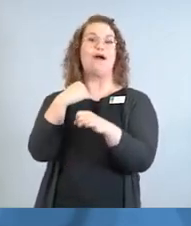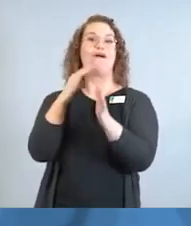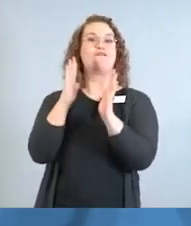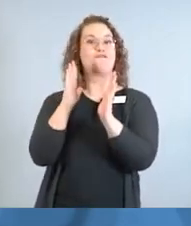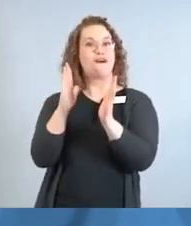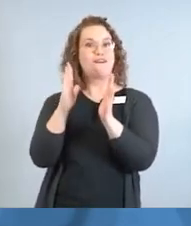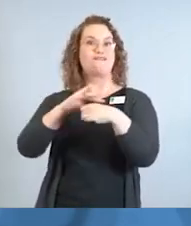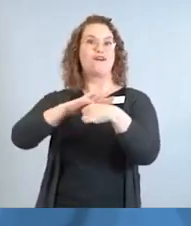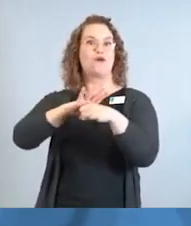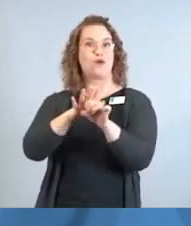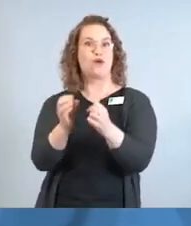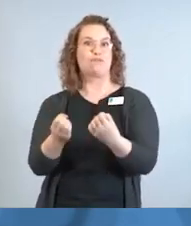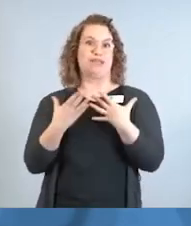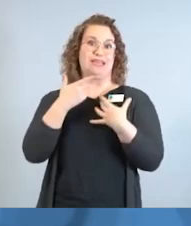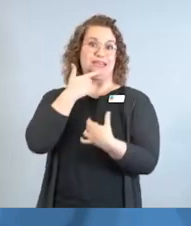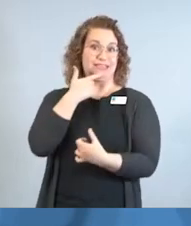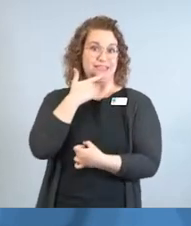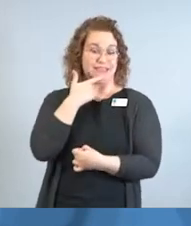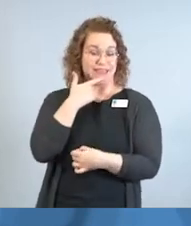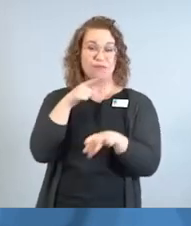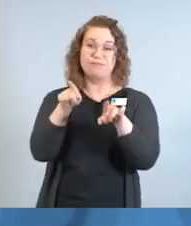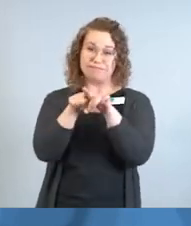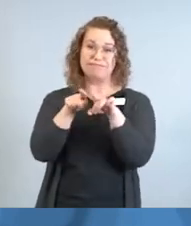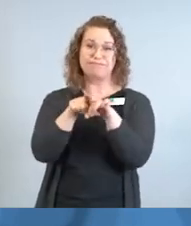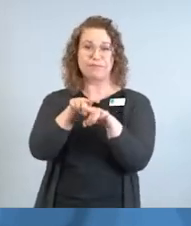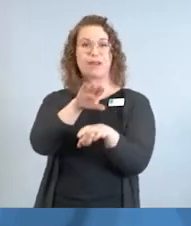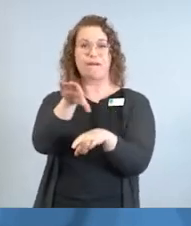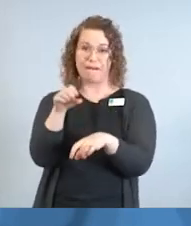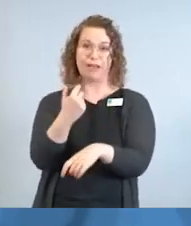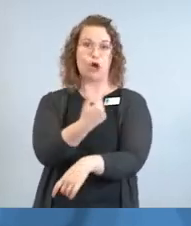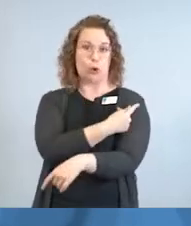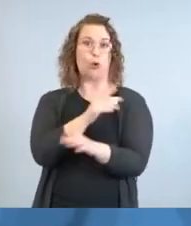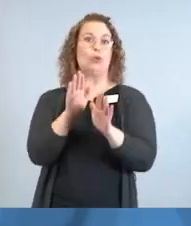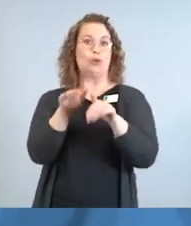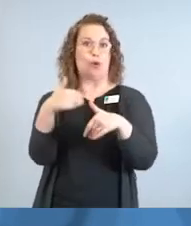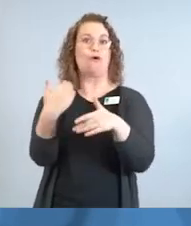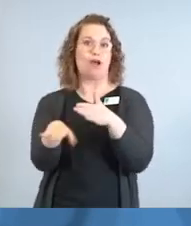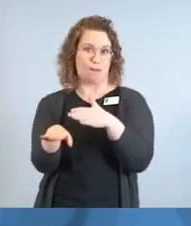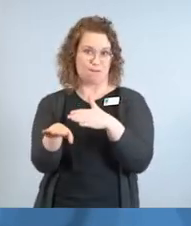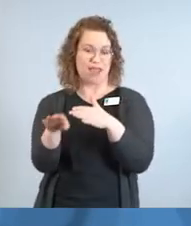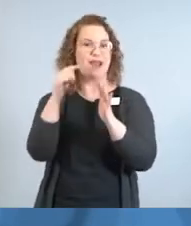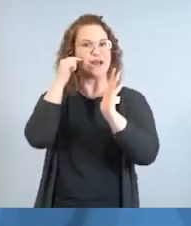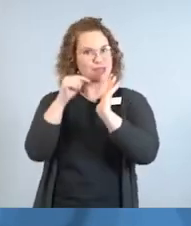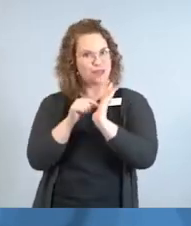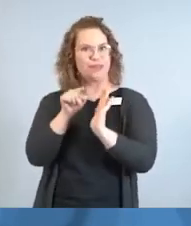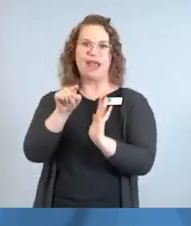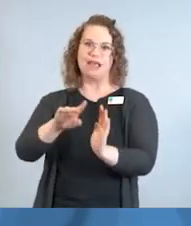Heillä ei ole enää sillä tavalla tarvetta rokottaa siinä ikäryhmässä.